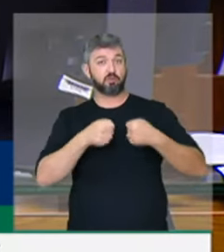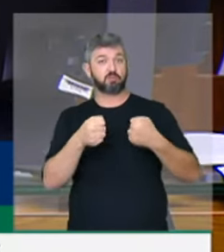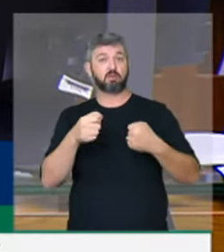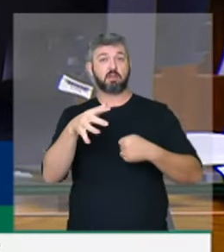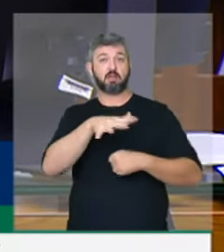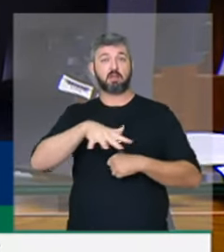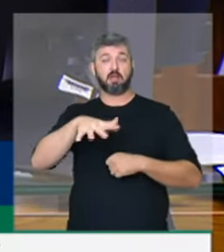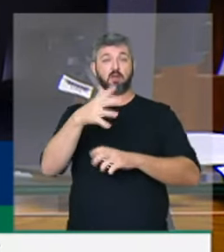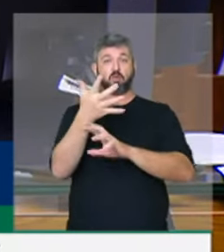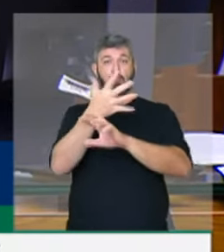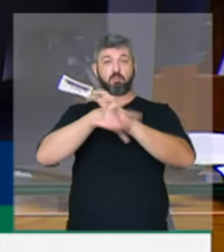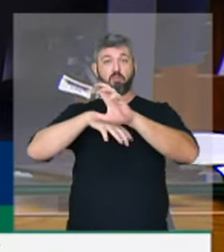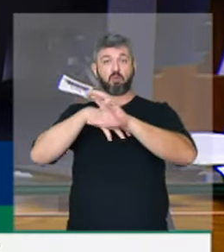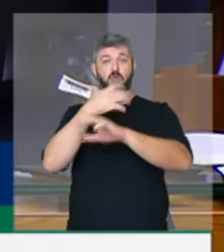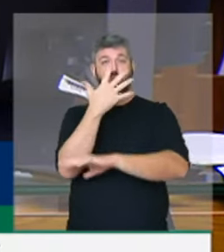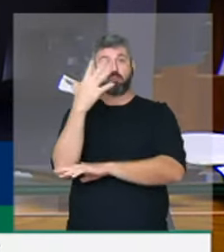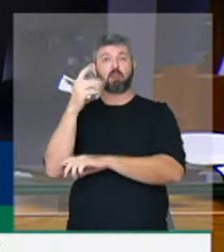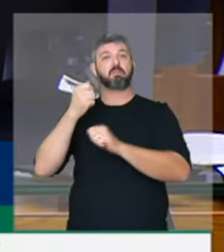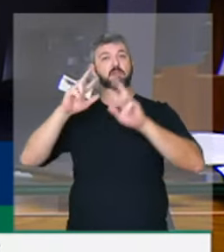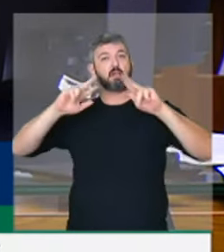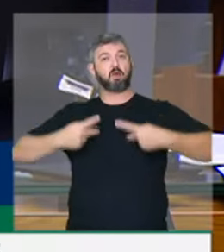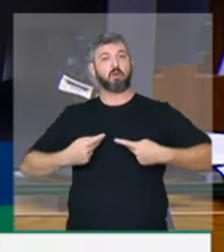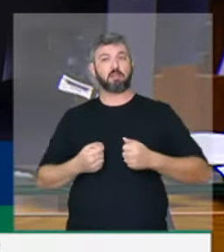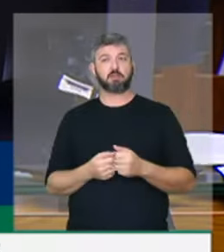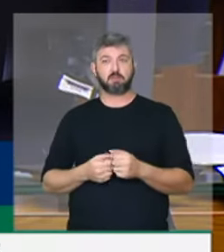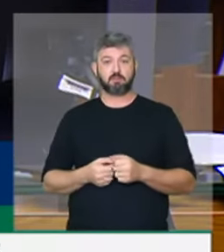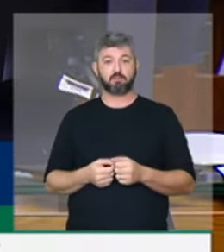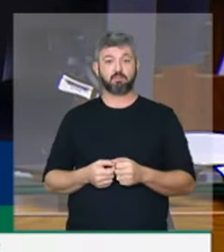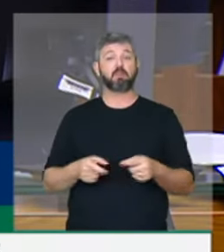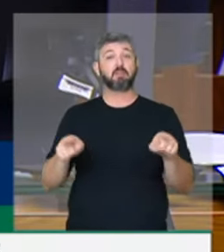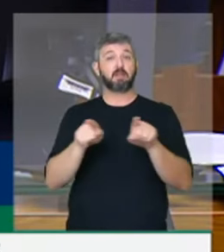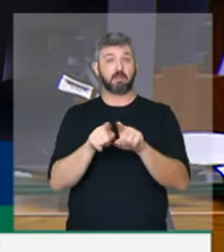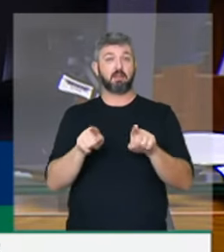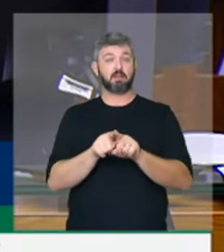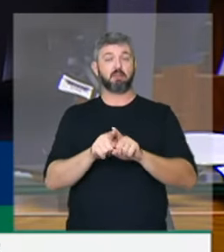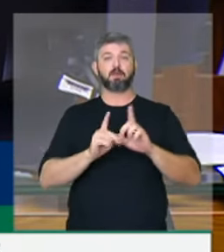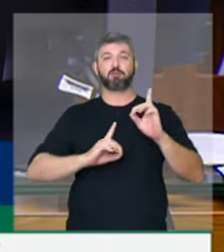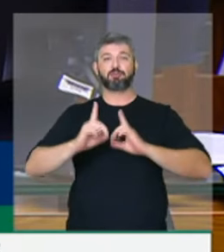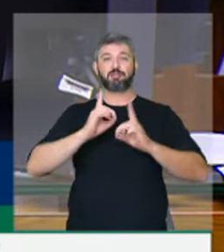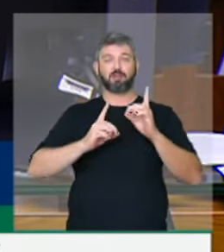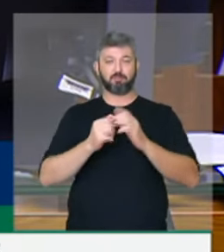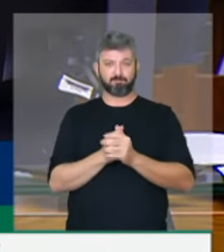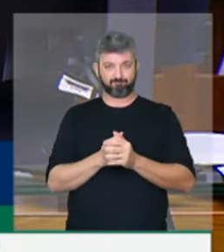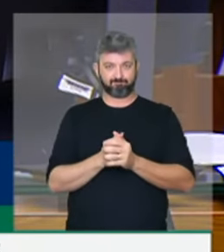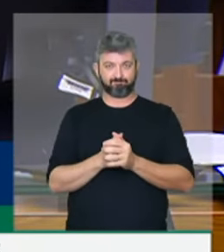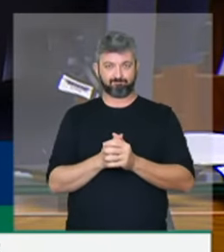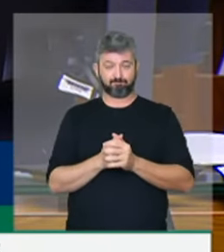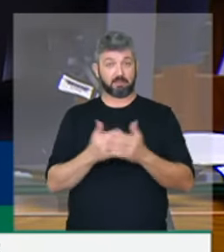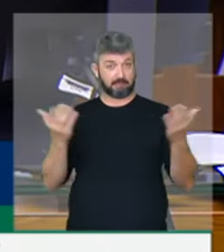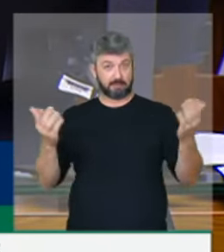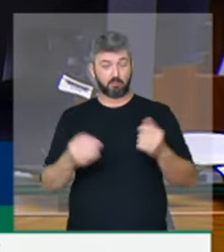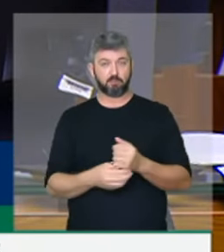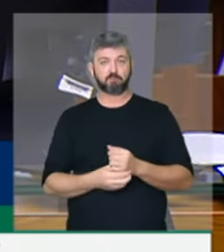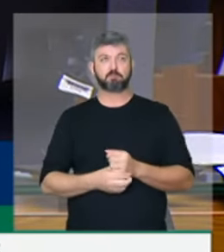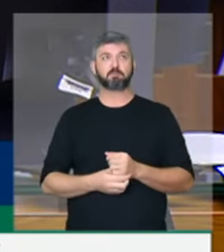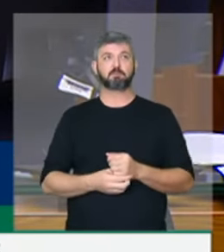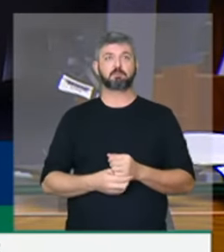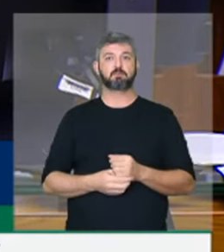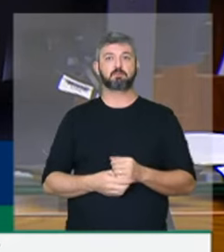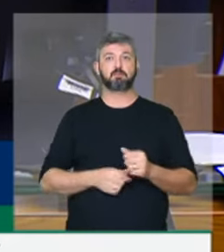ASSIM COMO NOSSA INTERLOCUÇÃ O. ENTÃO.... ESSA MUDANÇA DE ATITUDE EM RELAÇÃO É PANDEMIA, QUERO CRER, É A